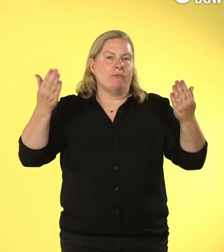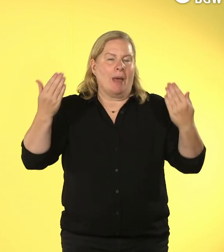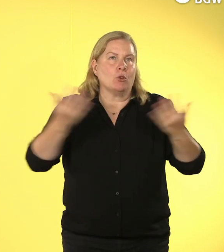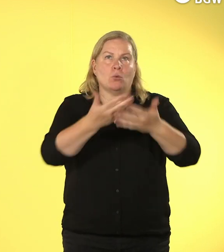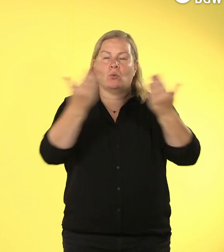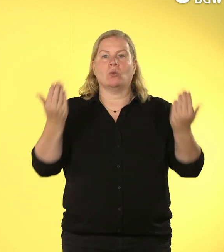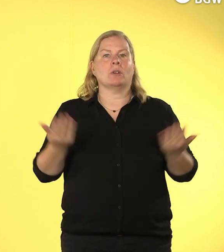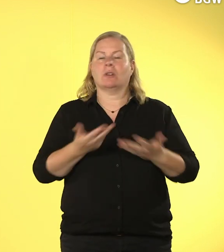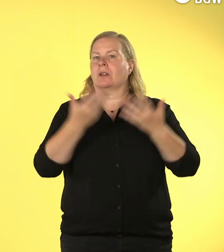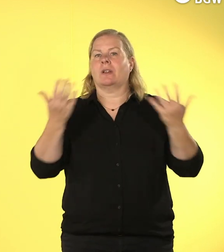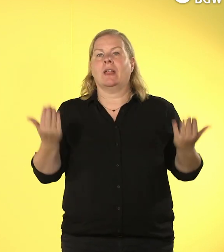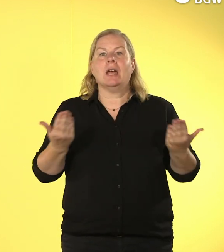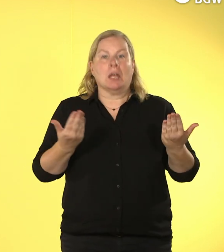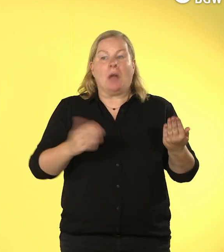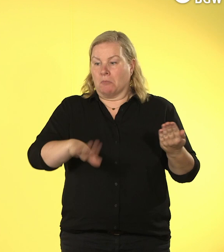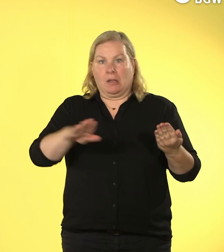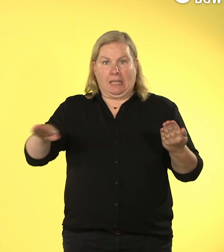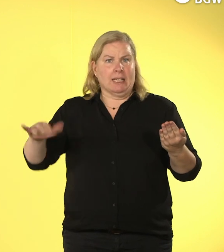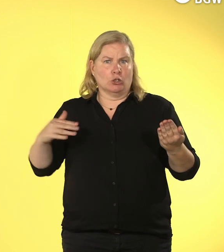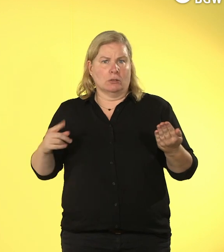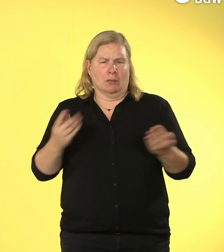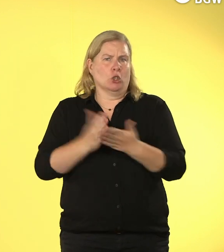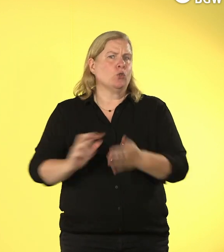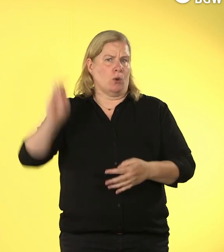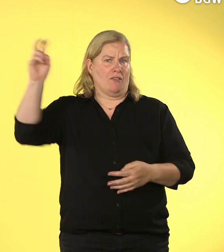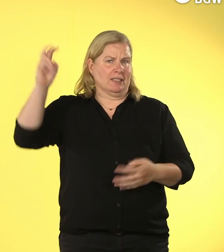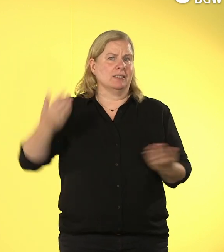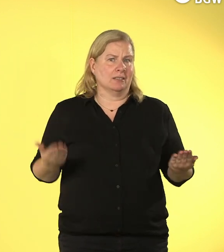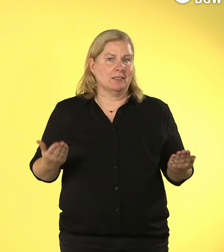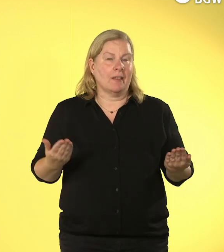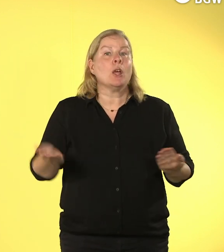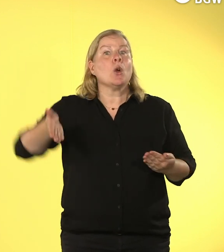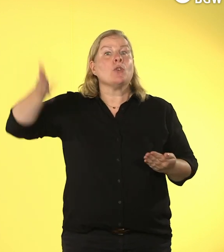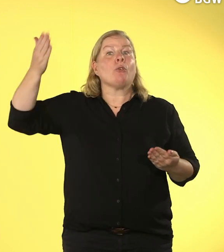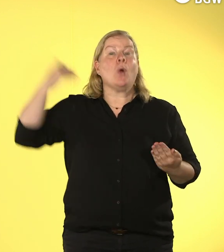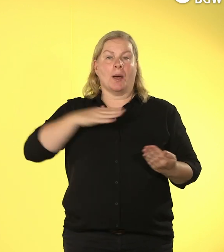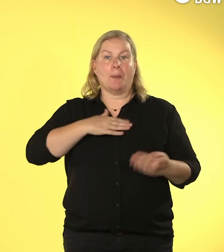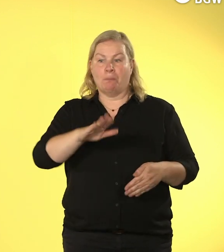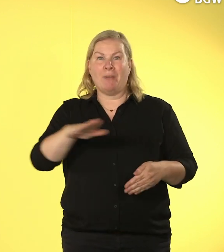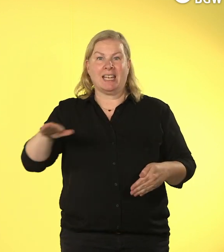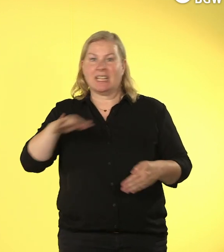Ich habe Kinder, aber die sind schon erwachsen. früher durften meine Kinder auch nicht so viel fernsehen.